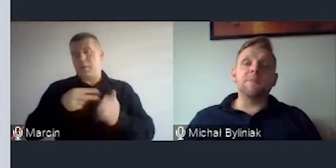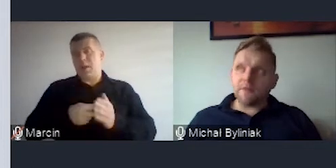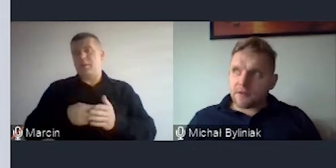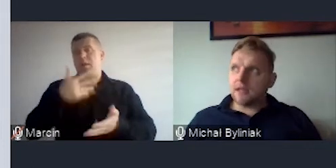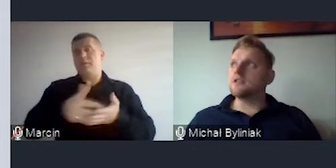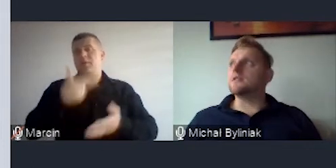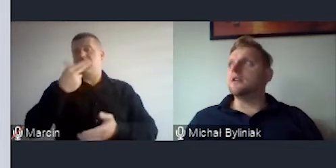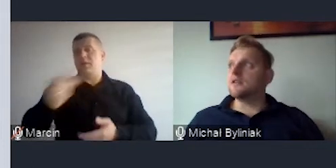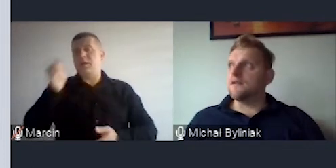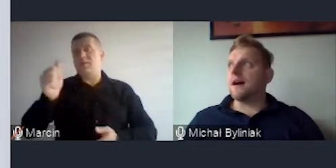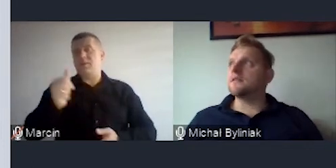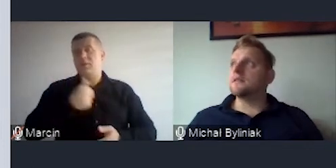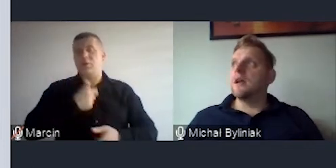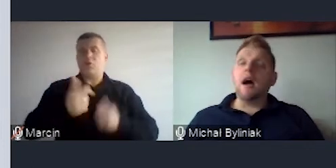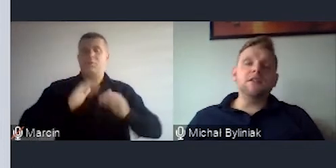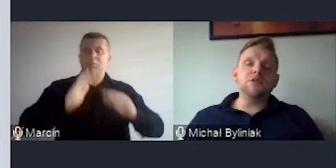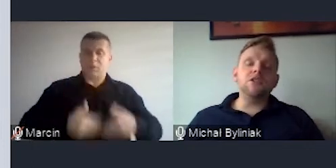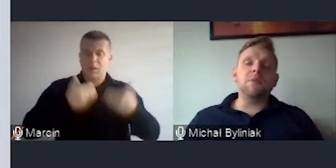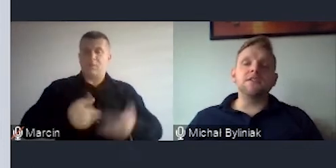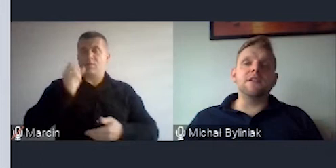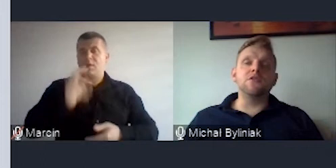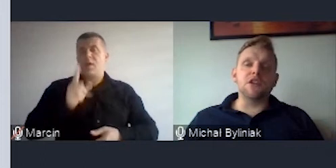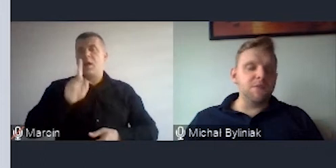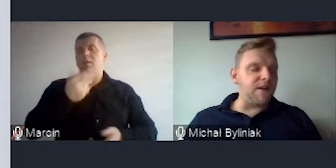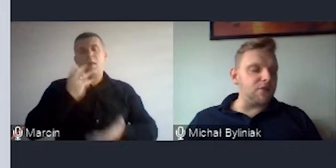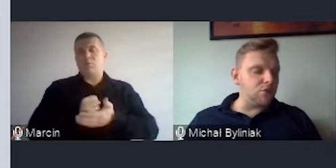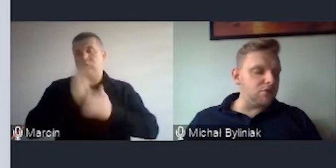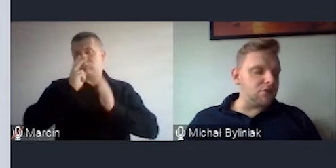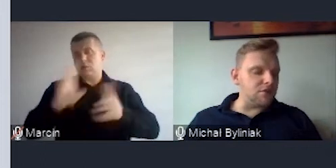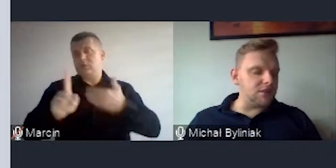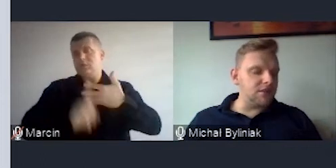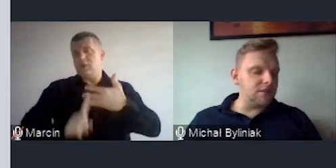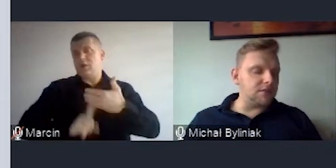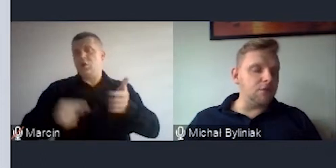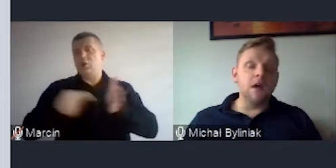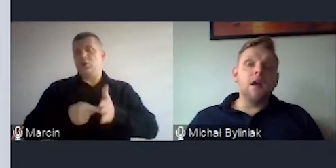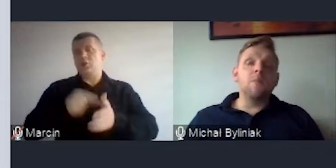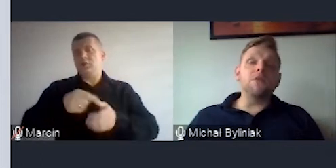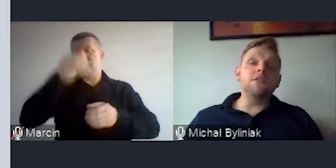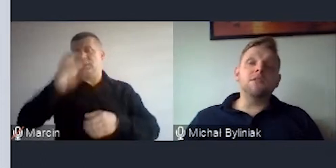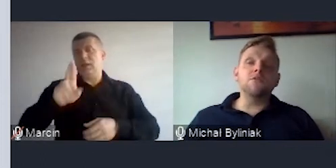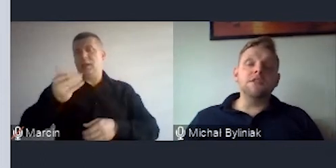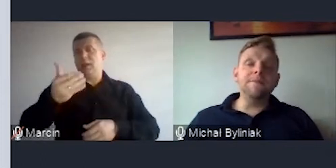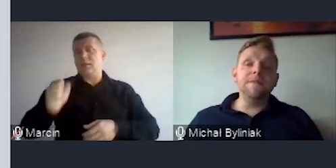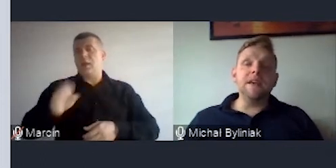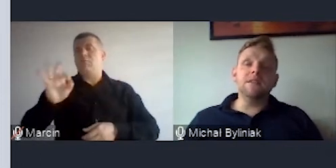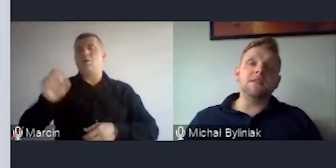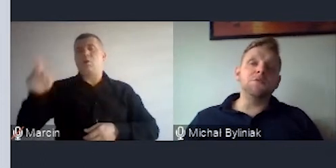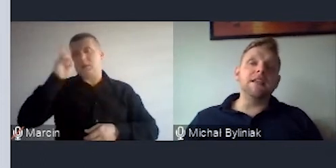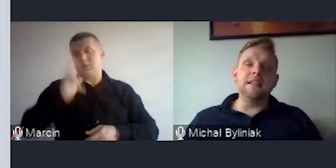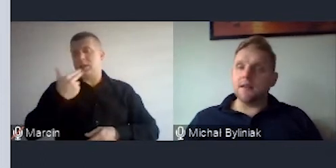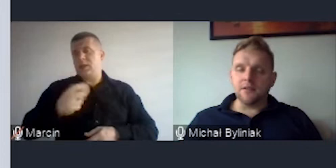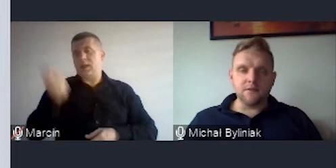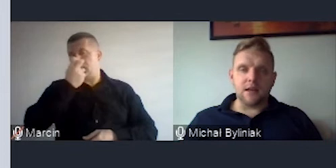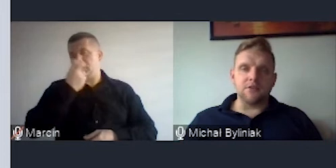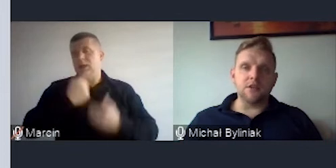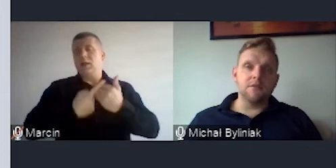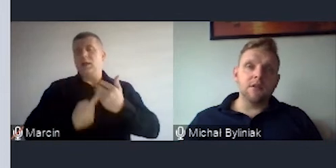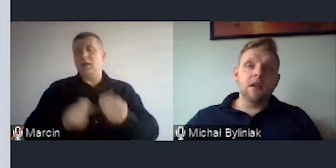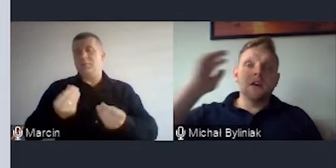Sprawozdajecie z nich, to fakt, ale nie musicie pokazywać chociażby faktur dotyczących tych wydatków, bo instytucji nie interesuje ile na nie wydaliście.